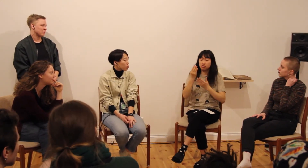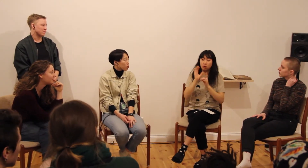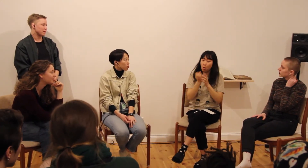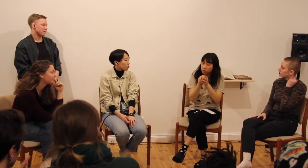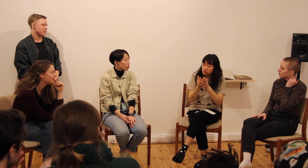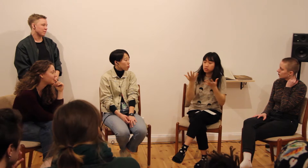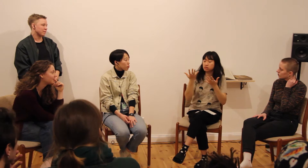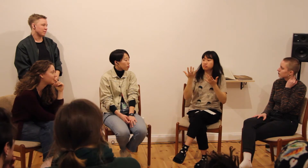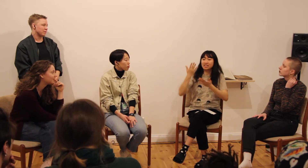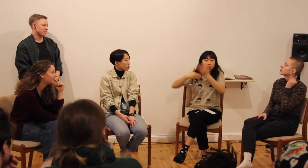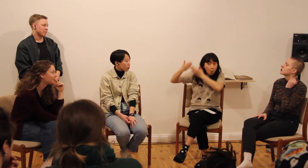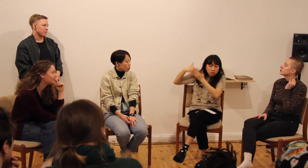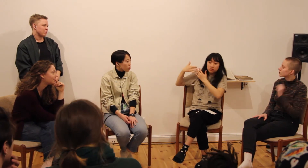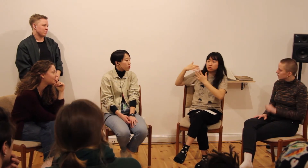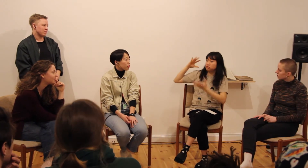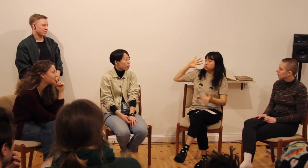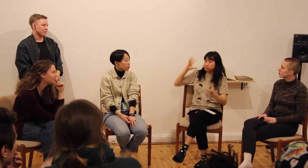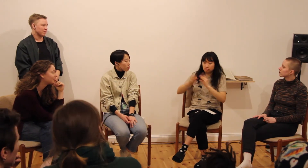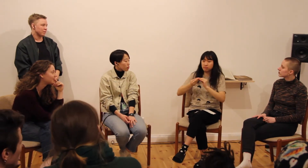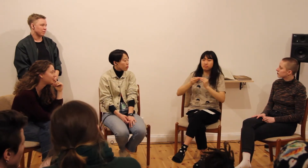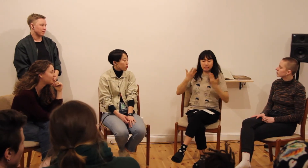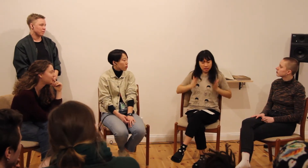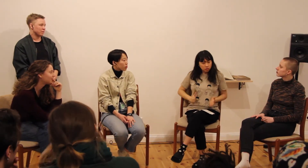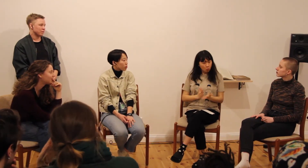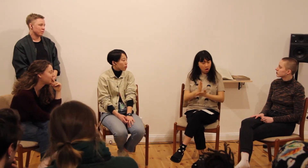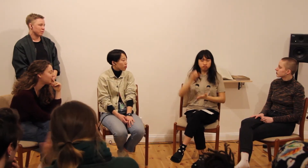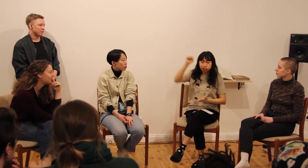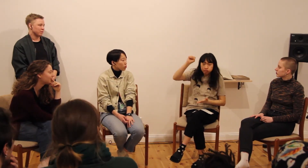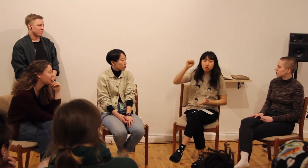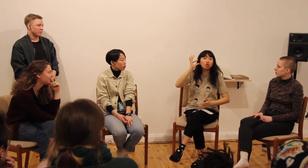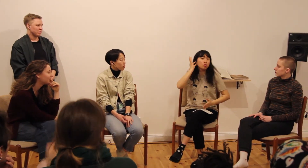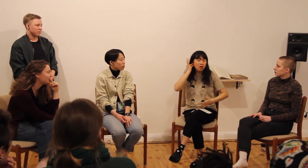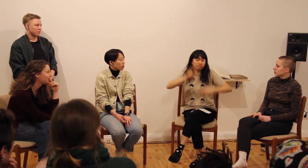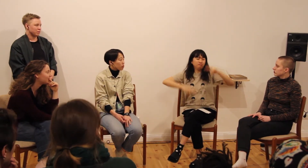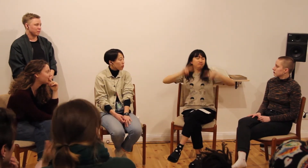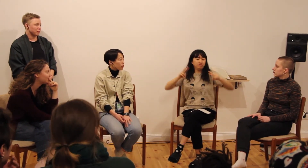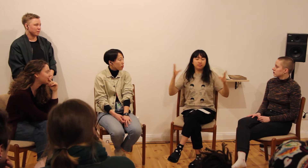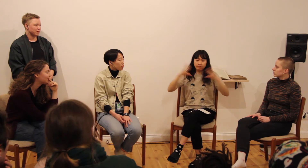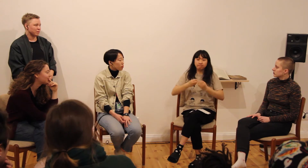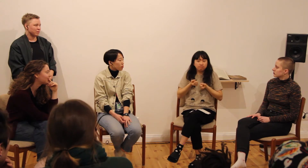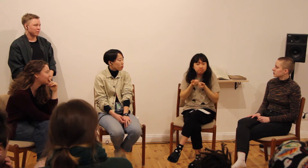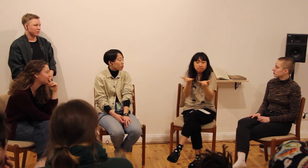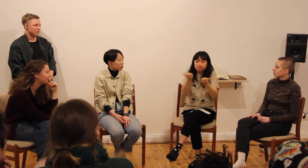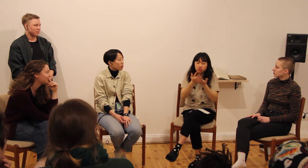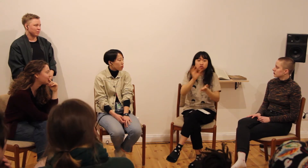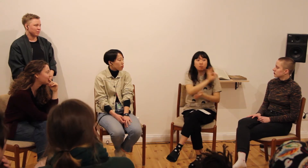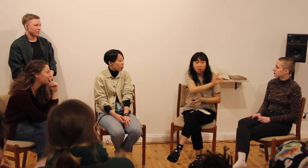Der Korea Verband engagiert sich vor allem im Bereich historischer Dinge sowohl auch in Sozialen und auch Kulturellen.